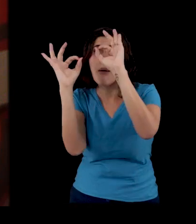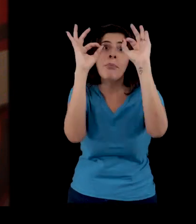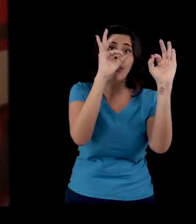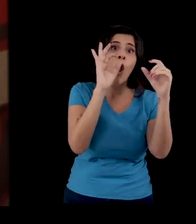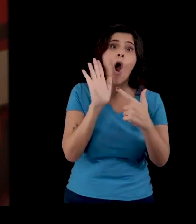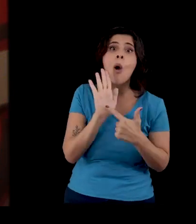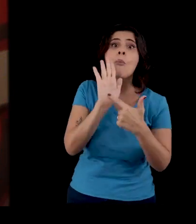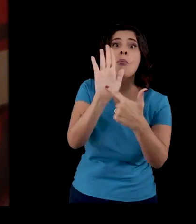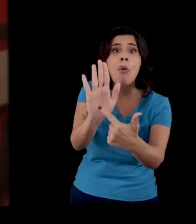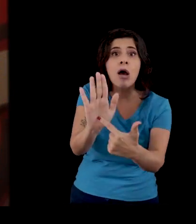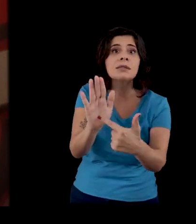Vamos lá?